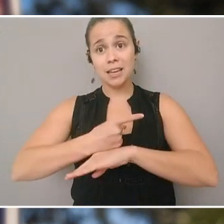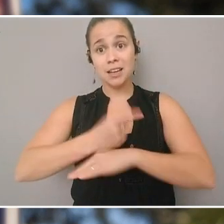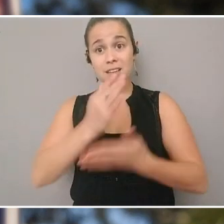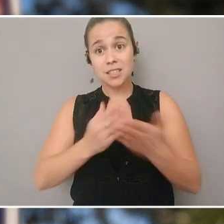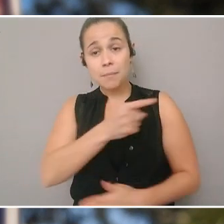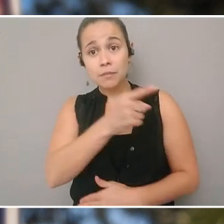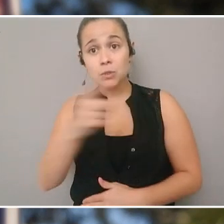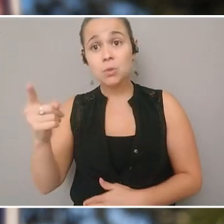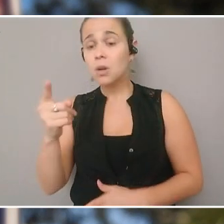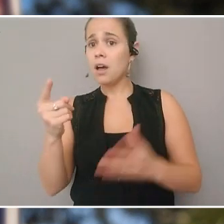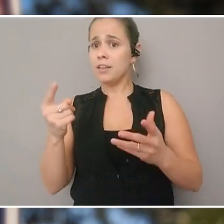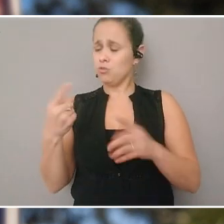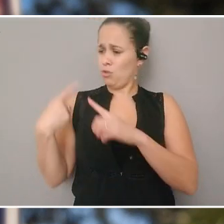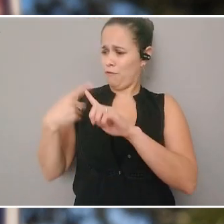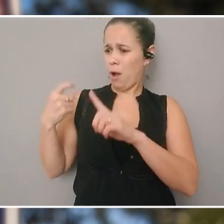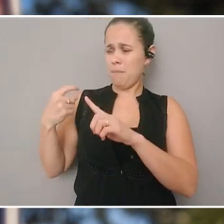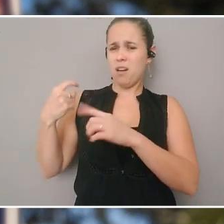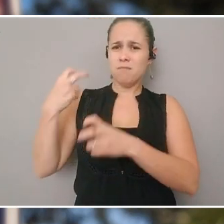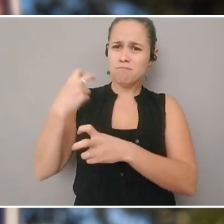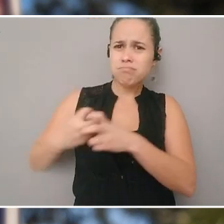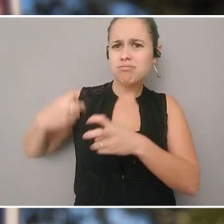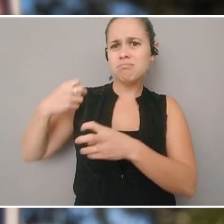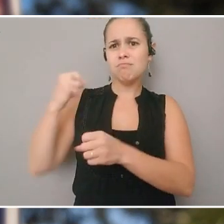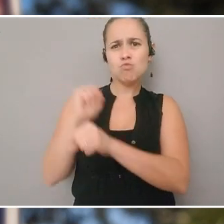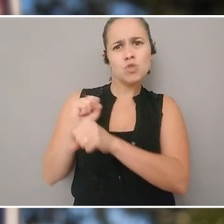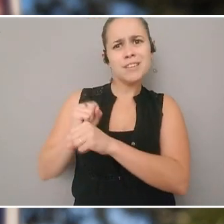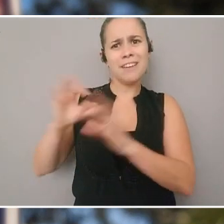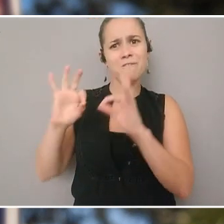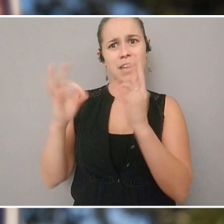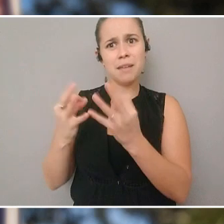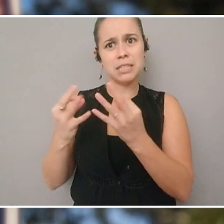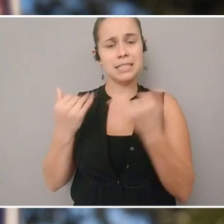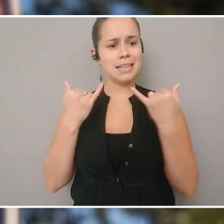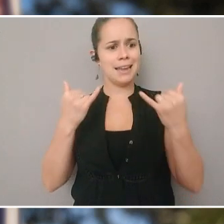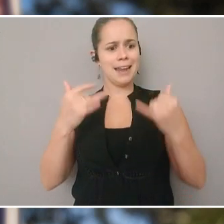familias trabajadoras y están rompiendo